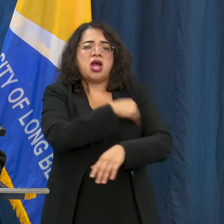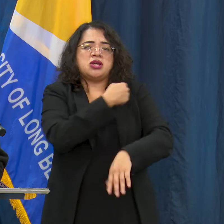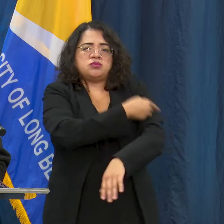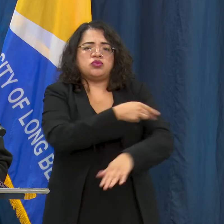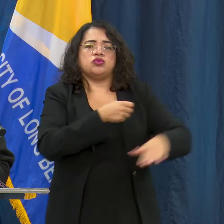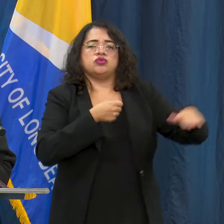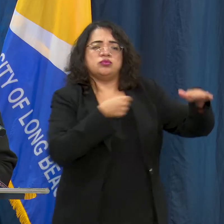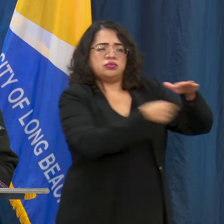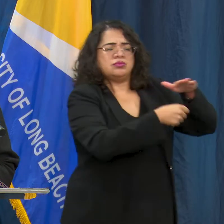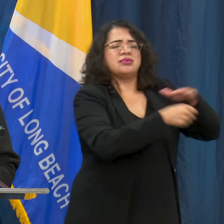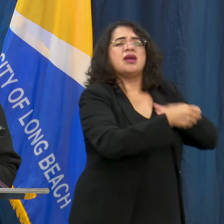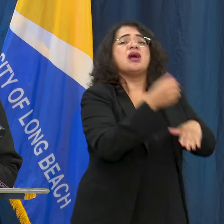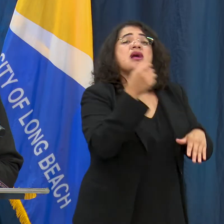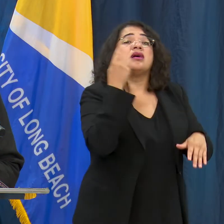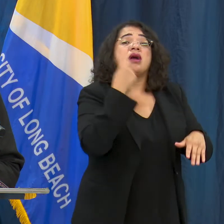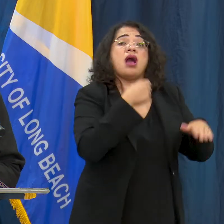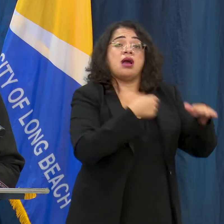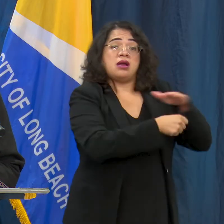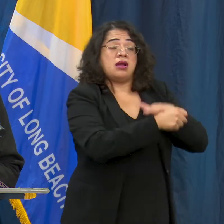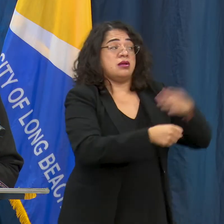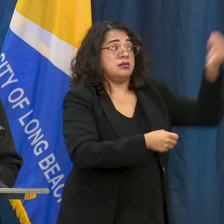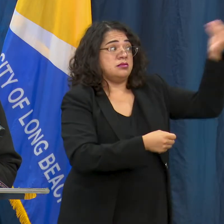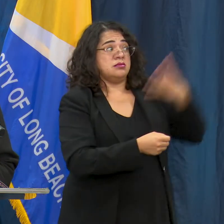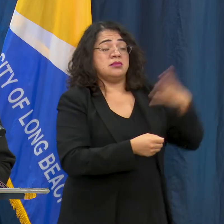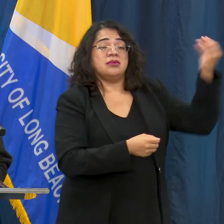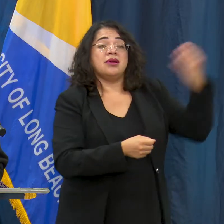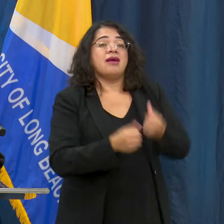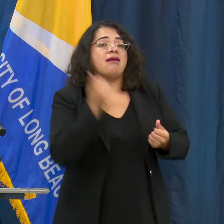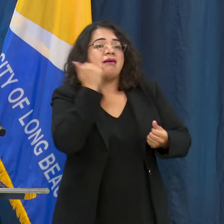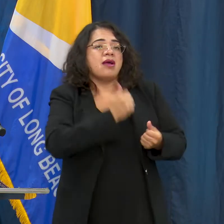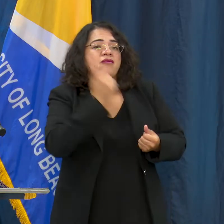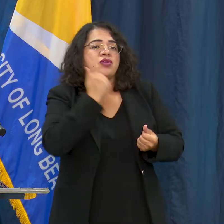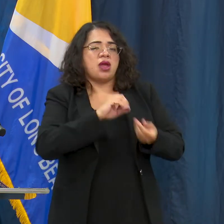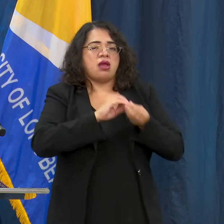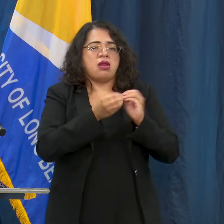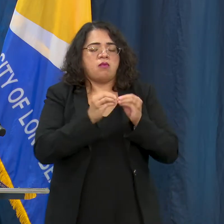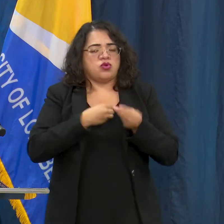departamento de salud iya la ciudad de area meant a este actualmente cassis in